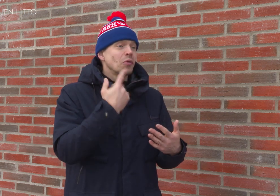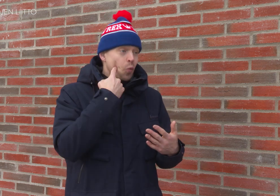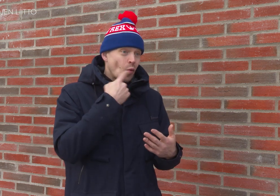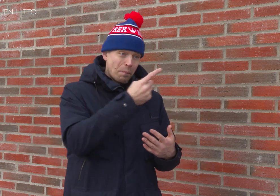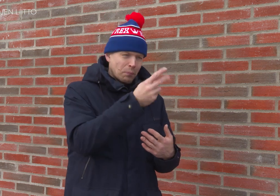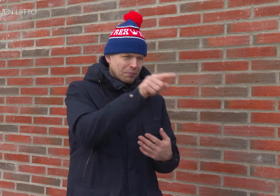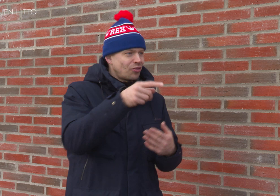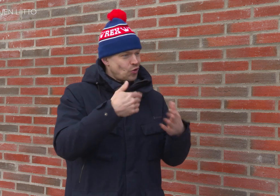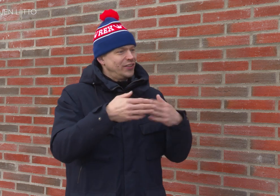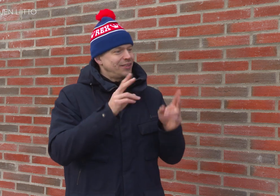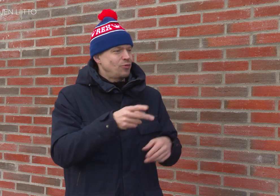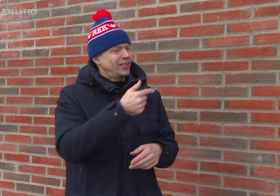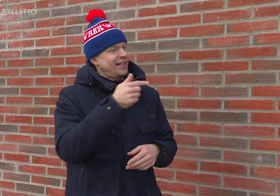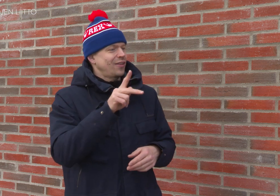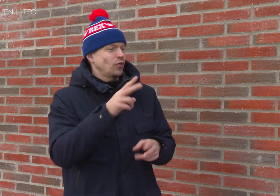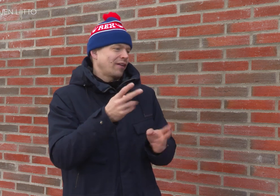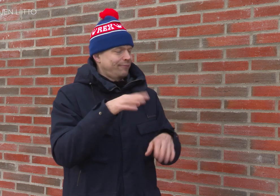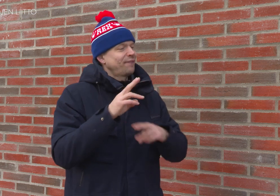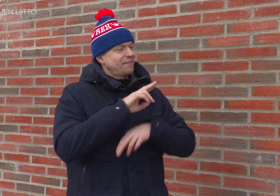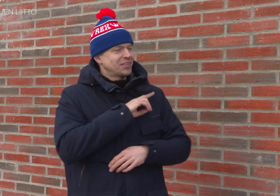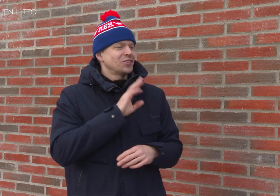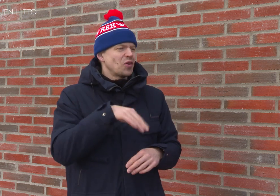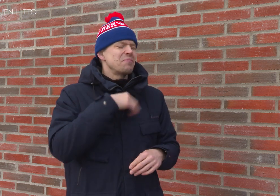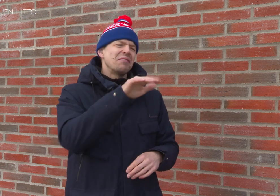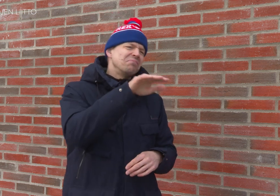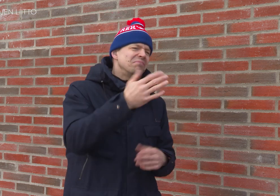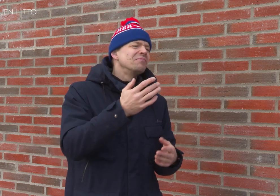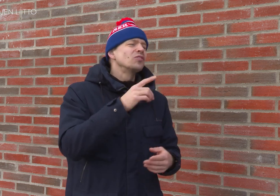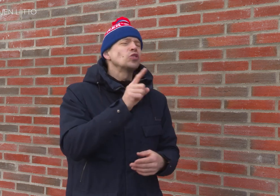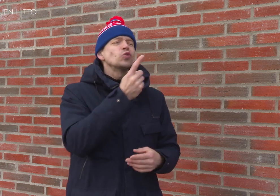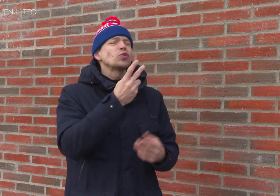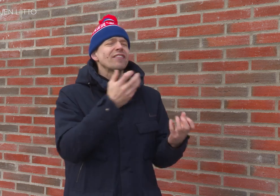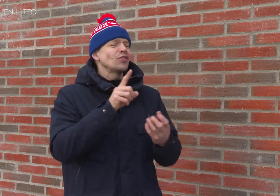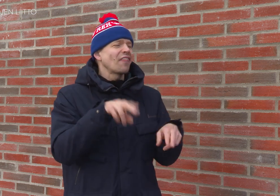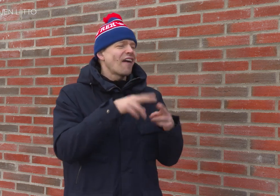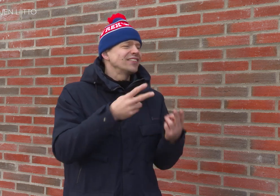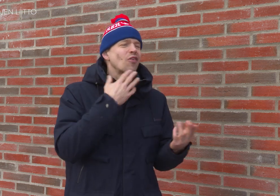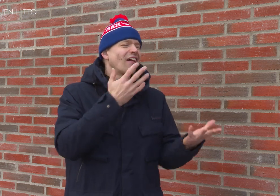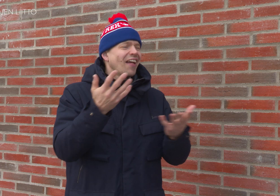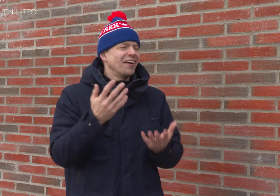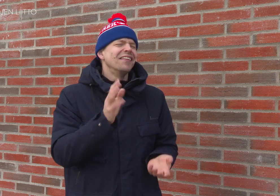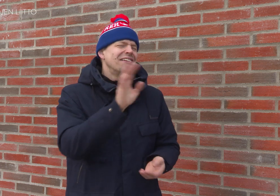jossa oli mukana myös TTK-ohjelman parissa työskenteleviä ihmisiä. Ilmoitin heille, että jos heillä koskaan tulee tarvetta tanssijoille, -